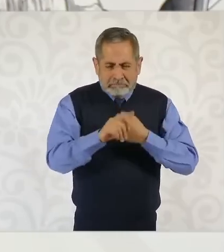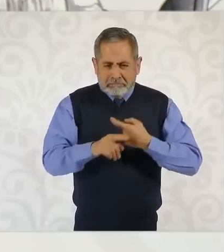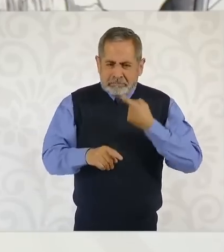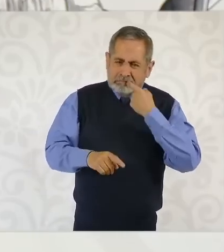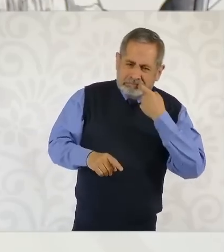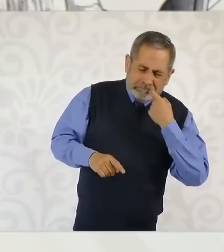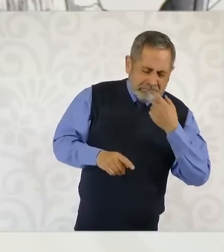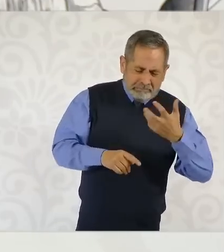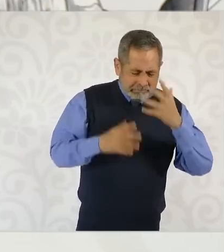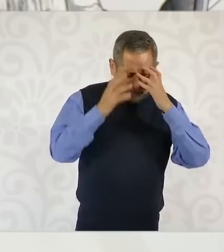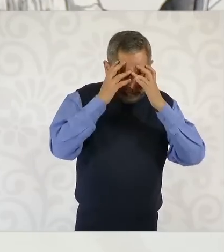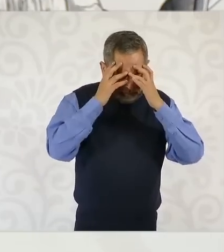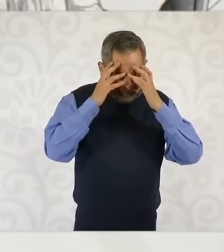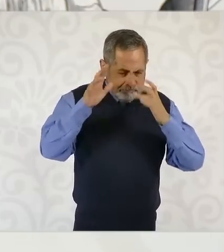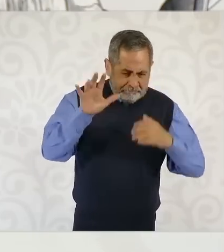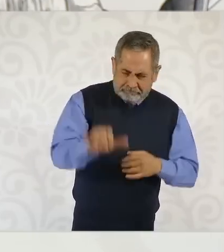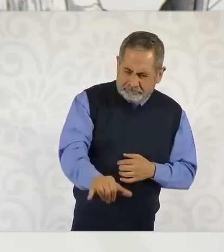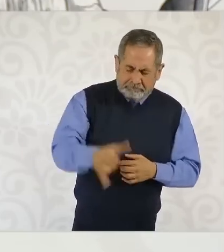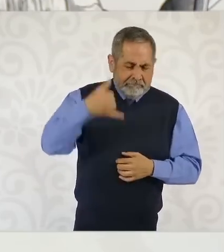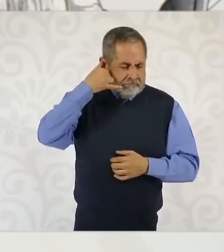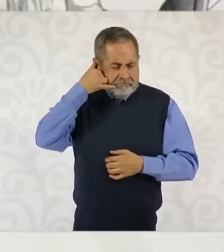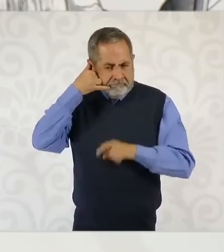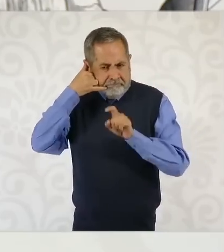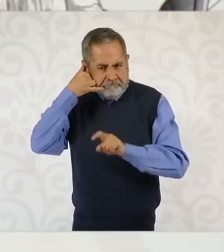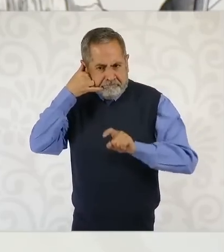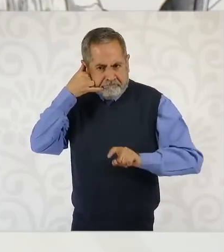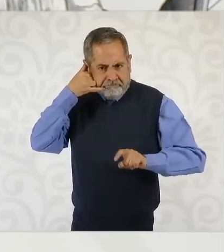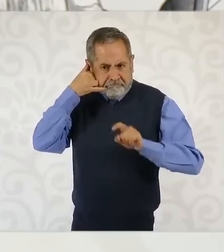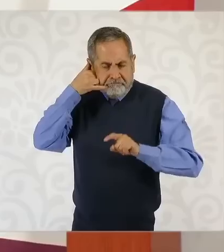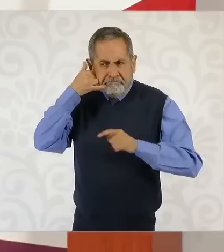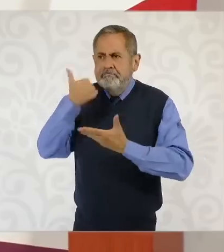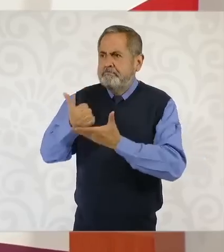droga puedan salir de ello a partir de una atención integral tal manera que es desde